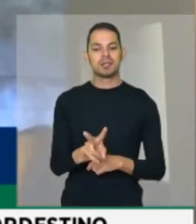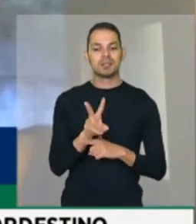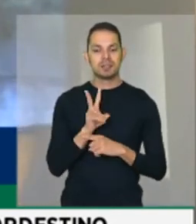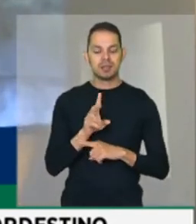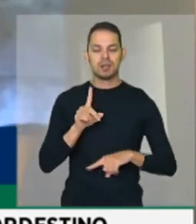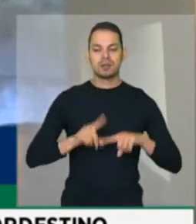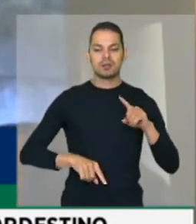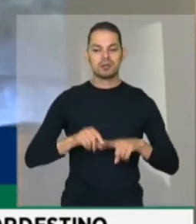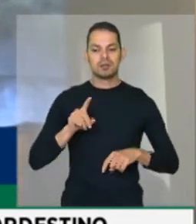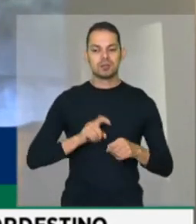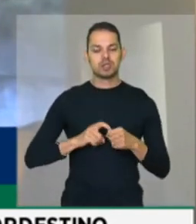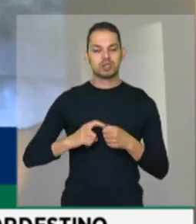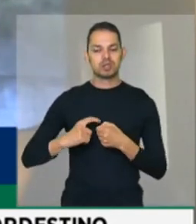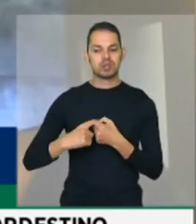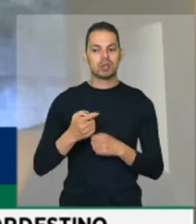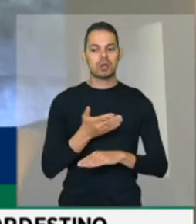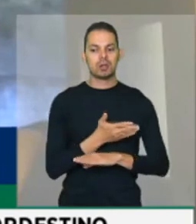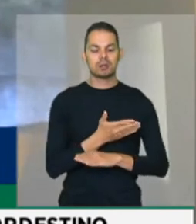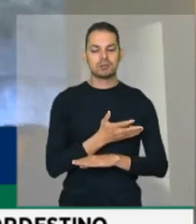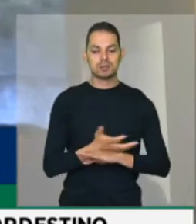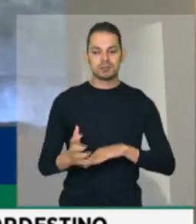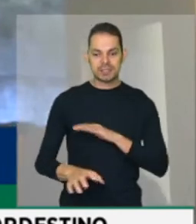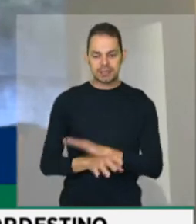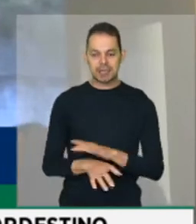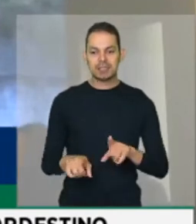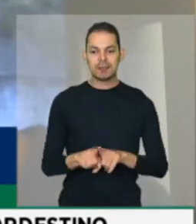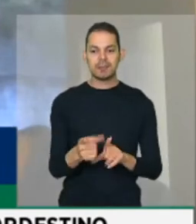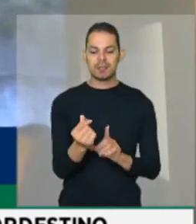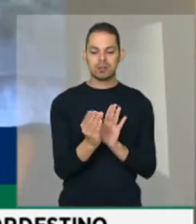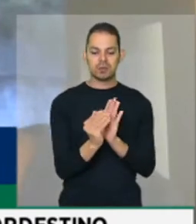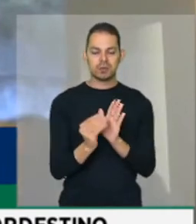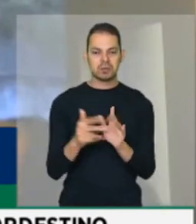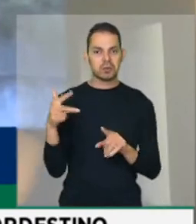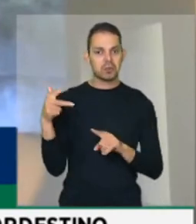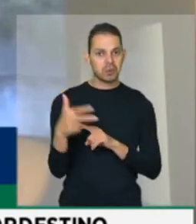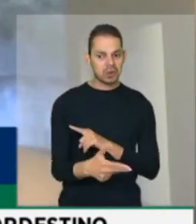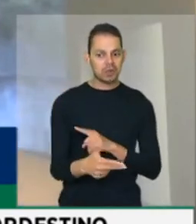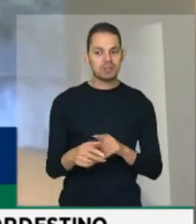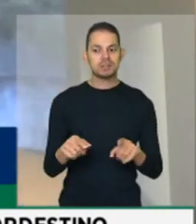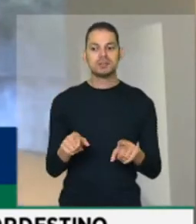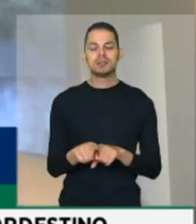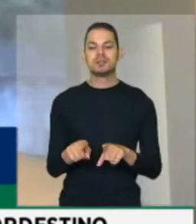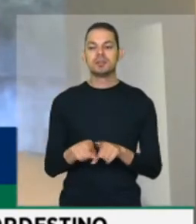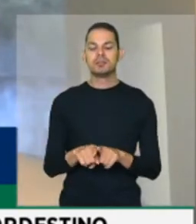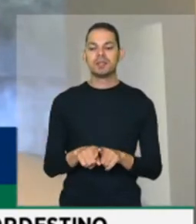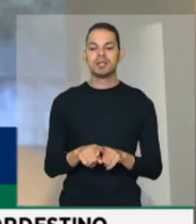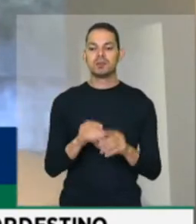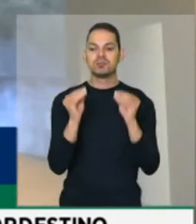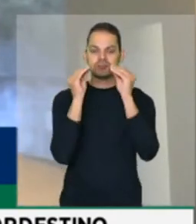APARELHAMENTO DE ÓRGÃOS AMBIENTAIS CORTE ORÇAMENTÁRIO DE ÓRGÃOS AMBIENTAIS... ALÉM DE UM NEGACIONISMO VERGONHOSO QUE